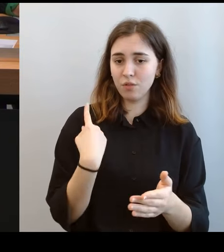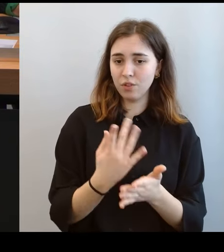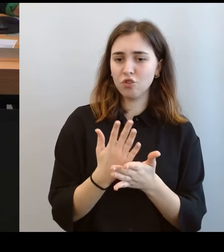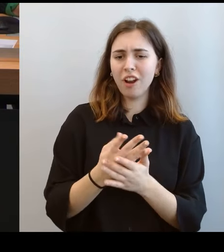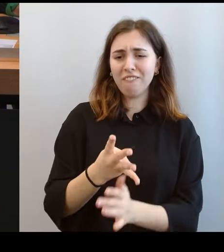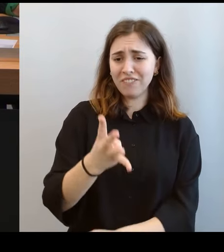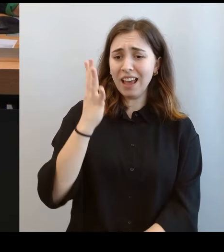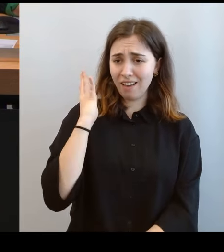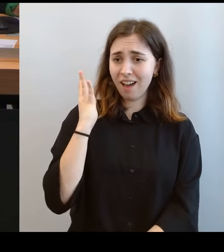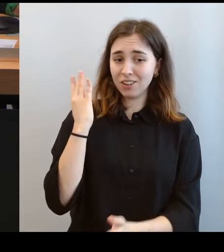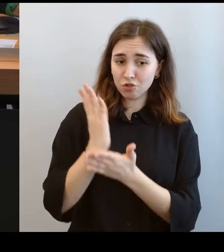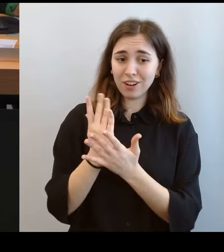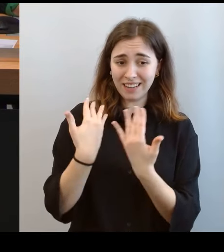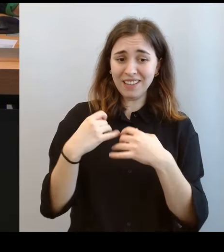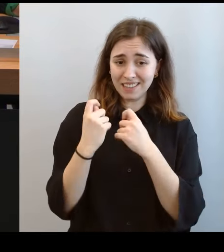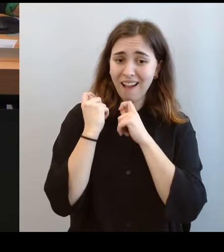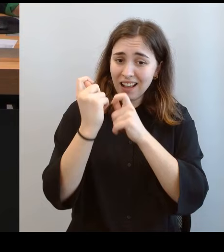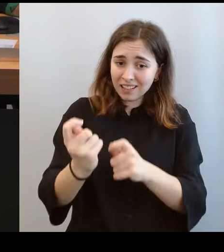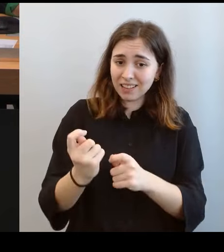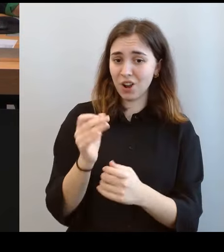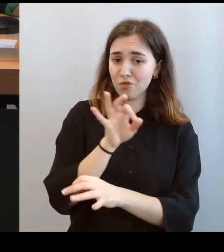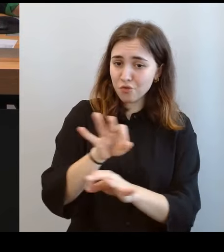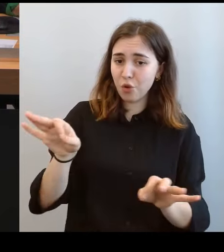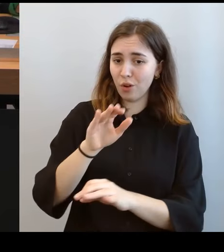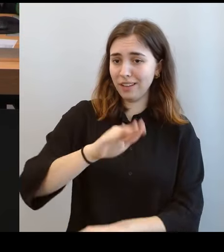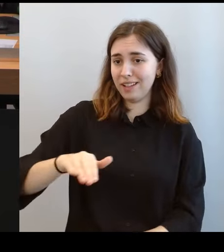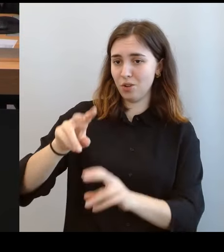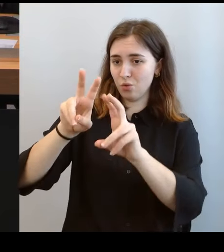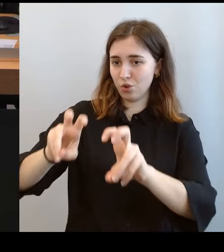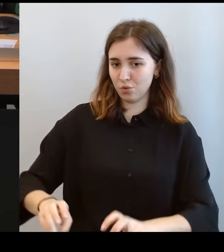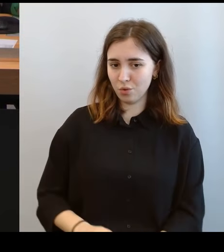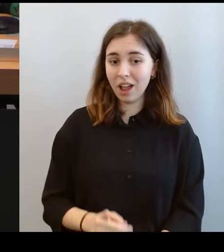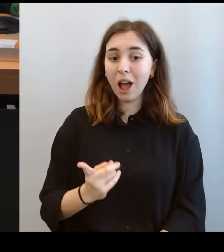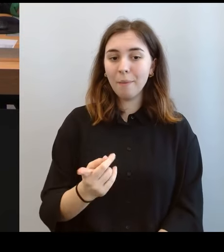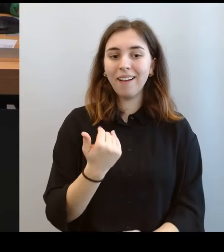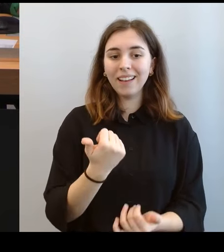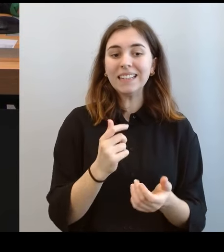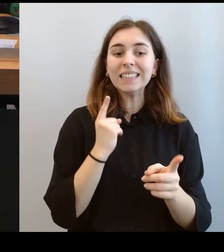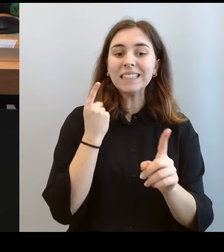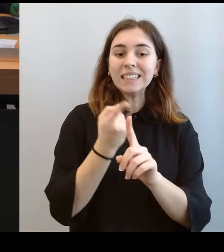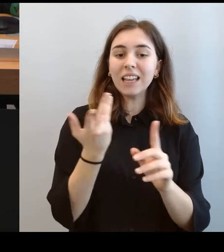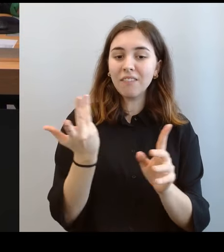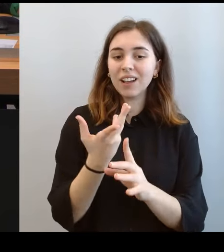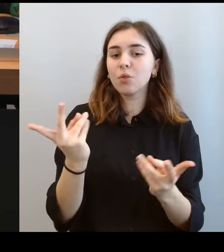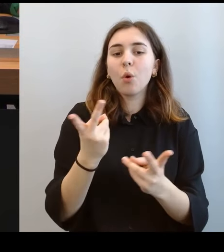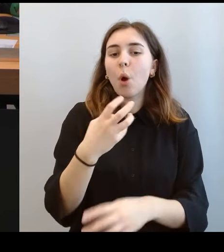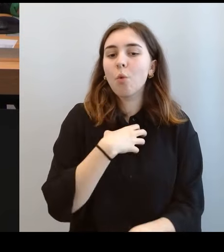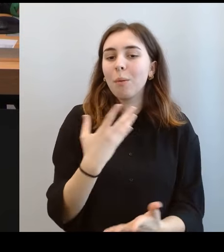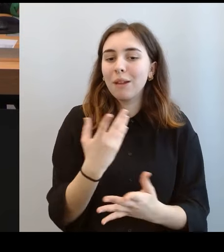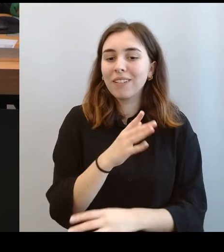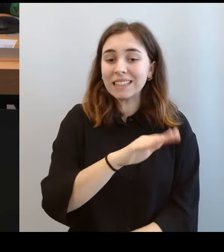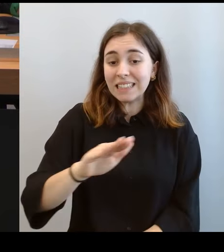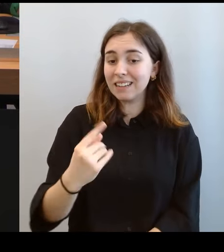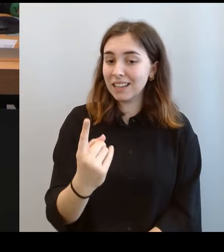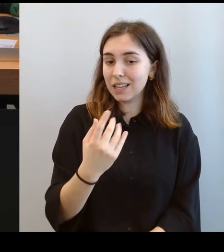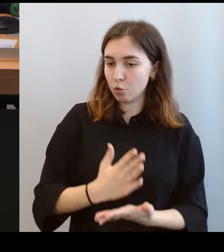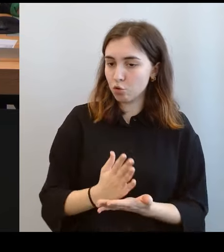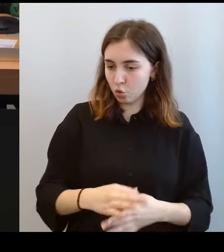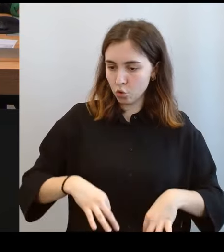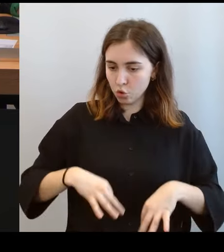Das Problem ist nämlich vorrangig nicht die Untersuchung der Kinder, die gesund aufwachsen. Das Problem sind Eltern, die mangels Verpflichtungen diese Untersuchung grundsätzlich